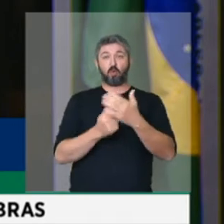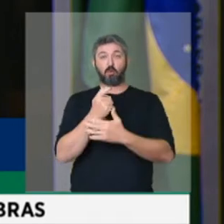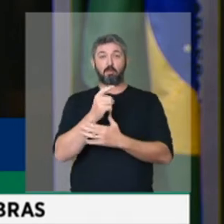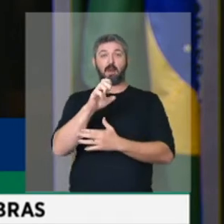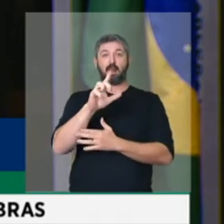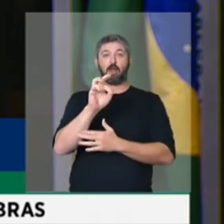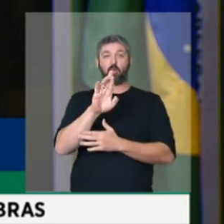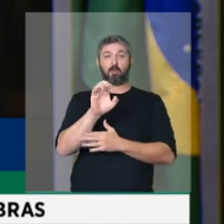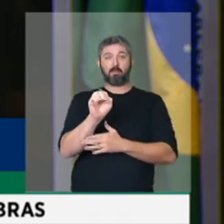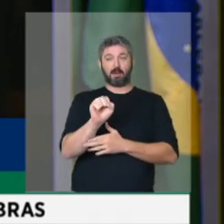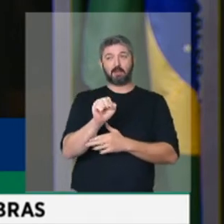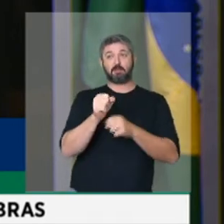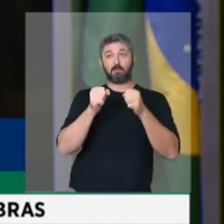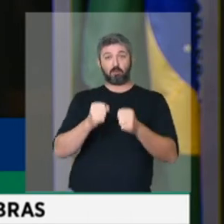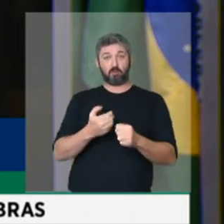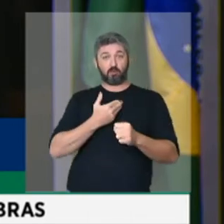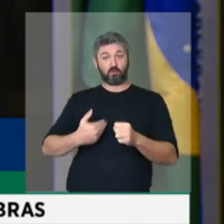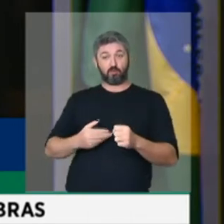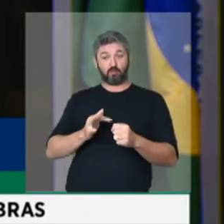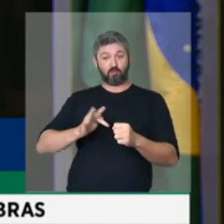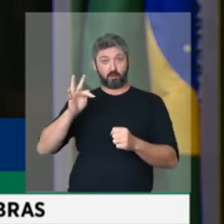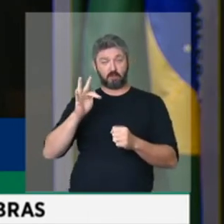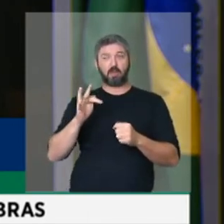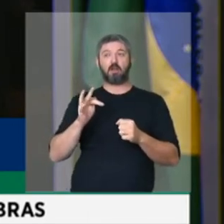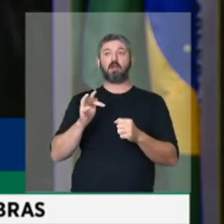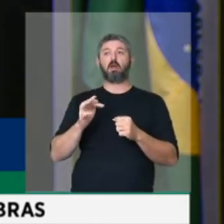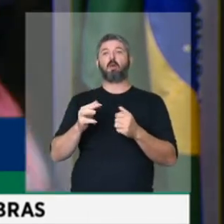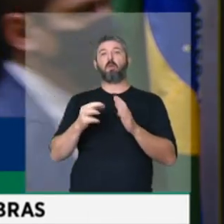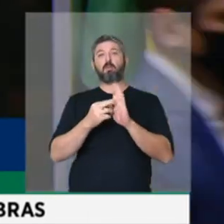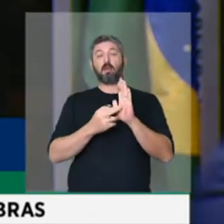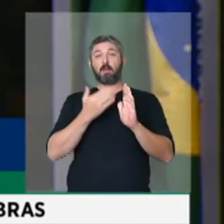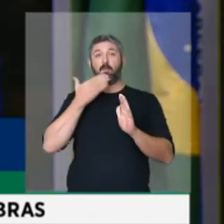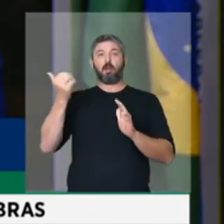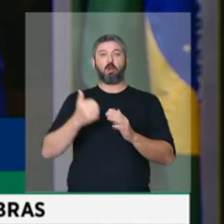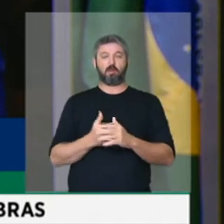EMPRESAS PÚBLICAS FEDERAIS. ESSES SERVIDORES PODERÃO SER REALOCADOS. ALÉM DISSO SERÁ